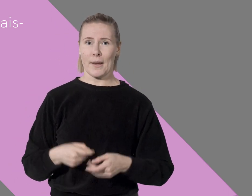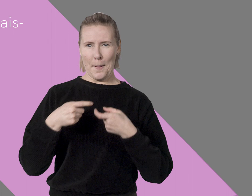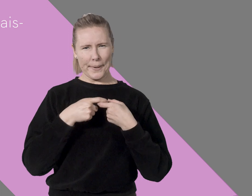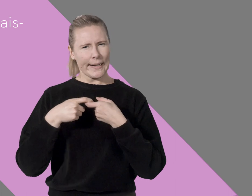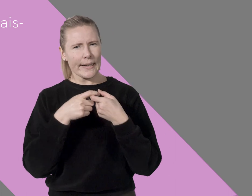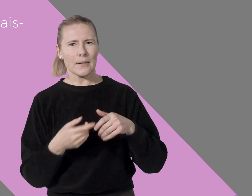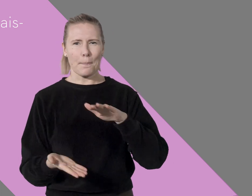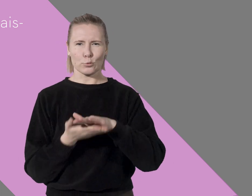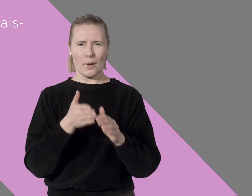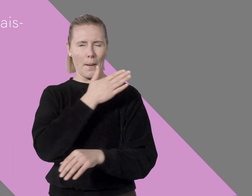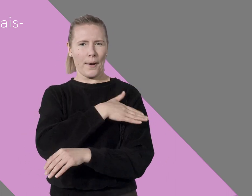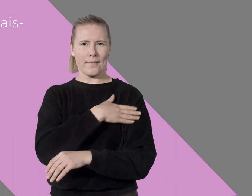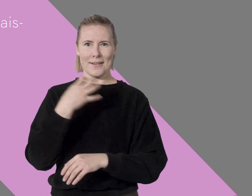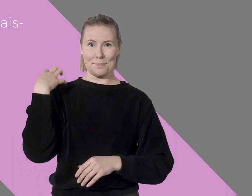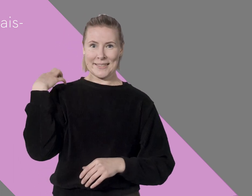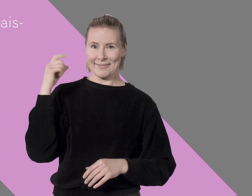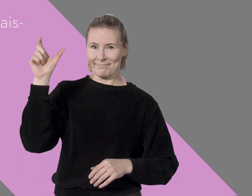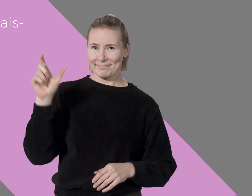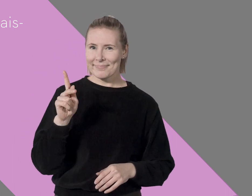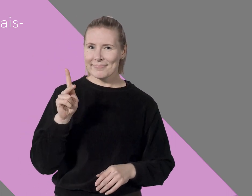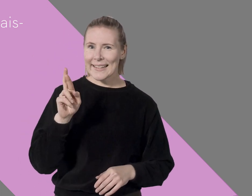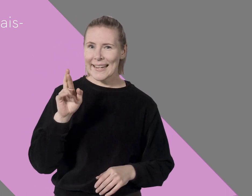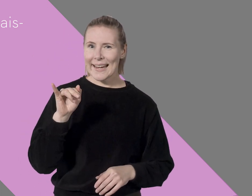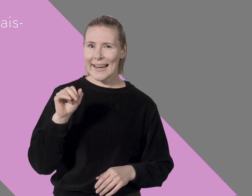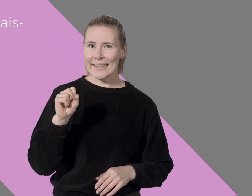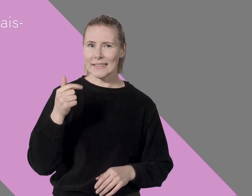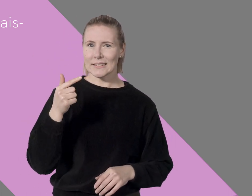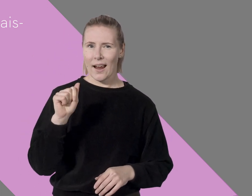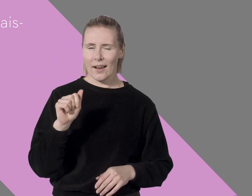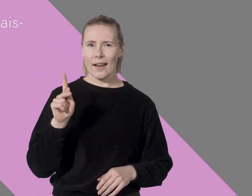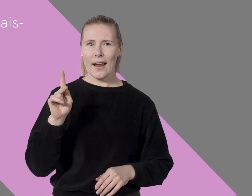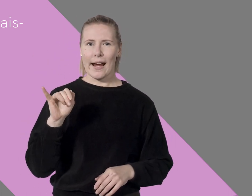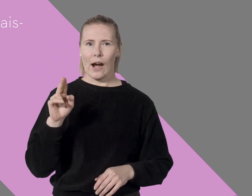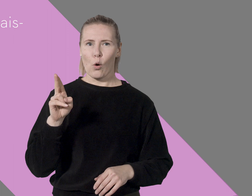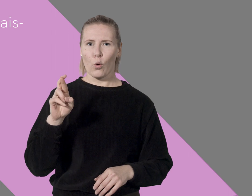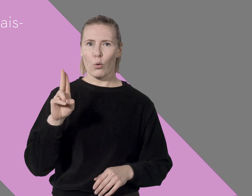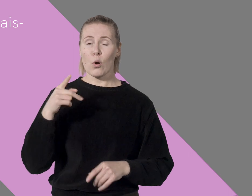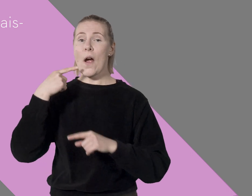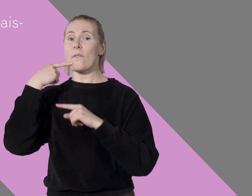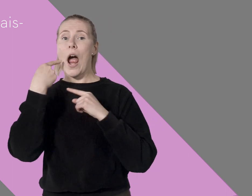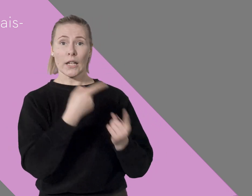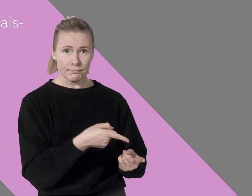Perhe- ja peruspalveluministeri Krista Kiuru totesi hallituksen vastauksessa, -